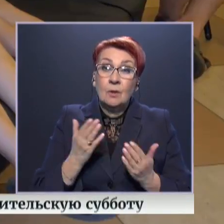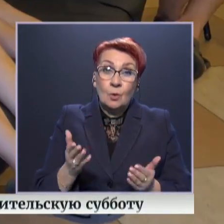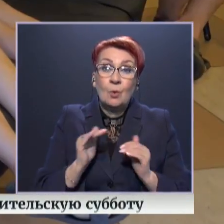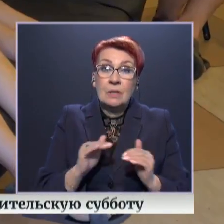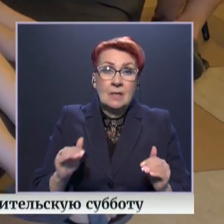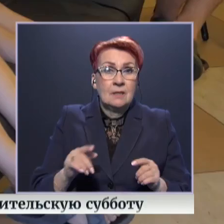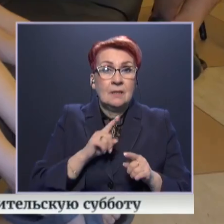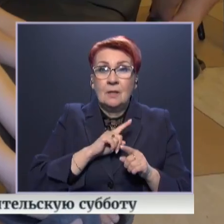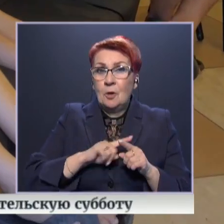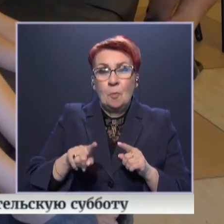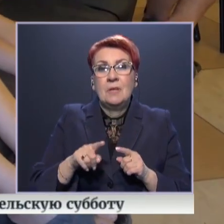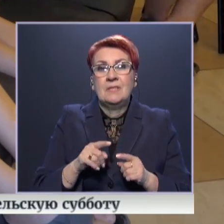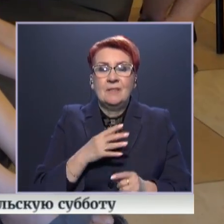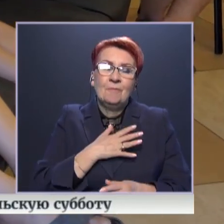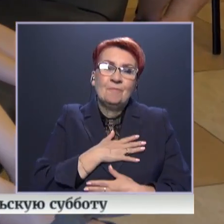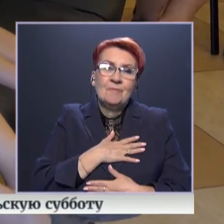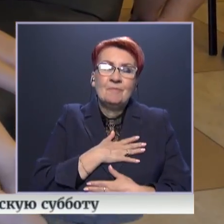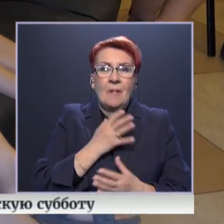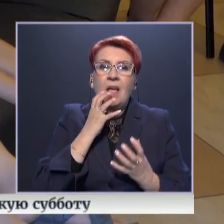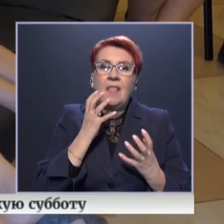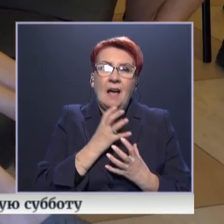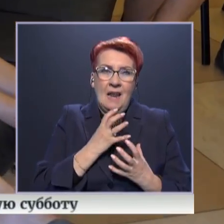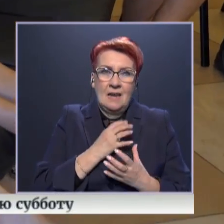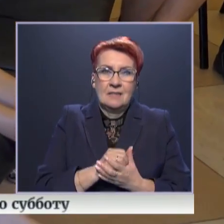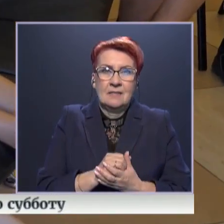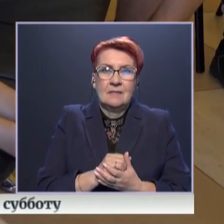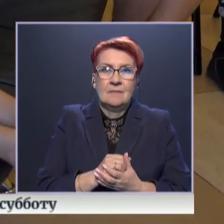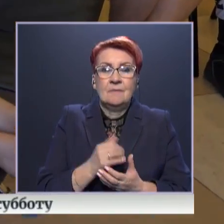быстро отогрелись То есть у нас они приют в работу